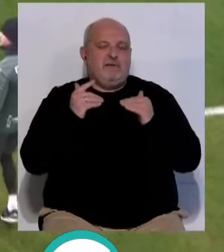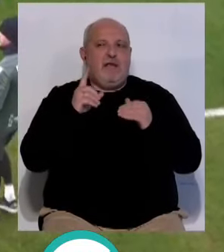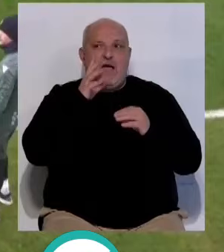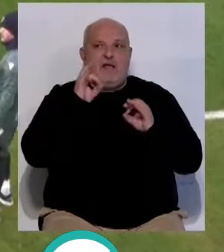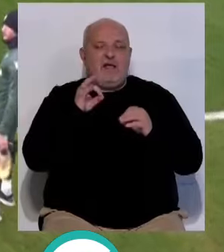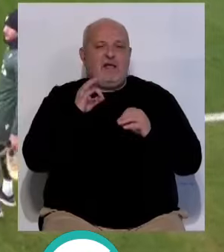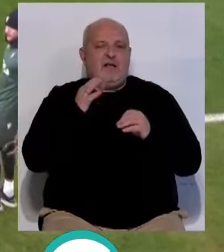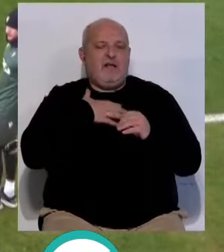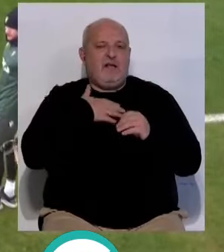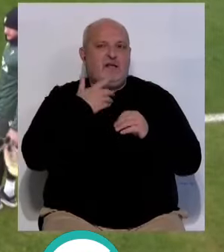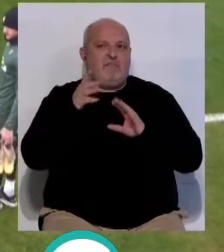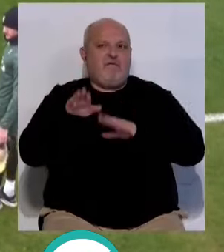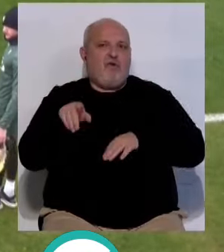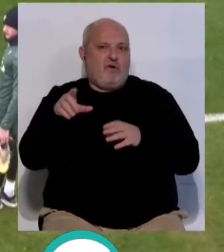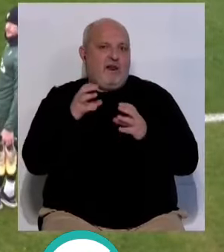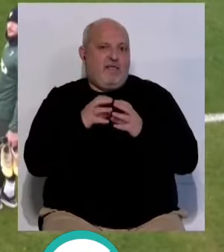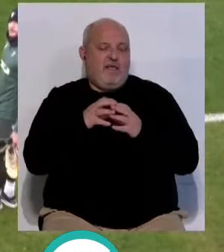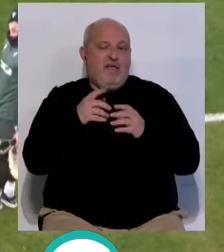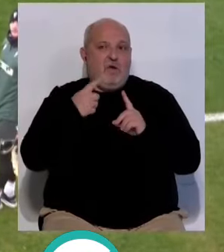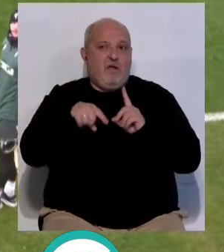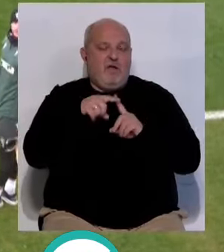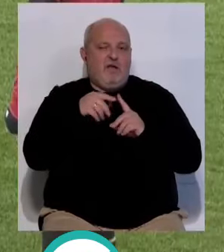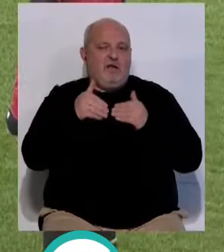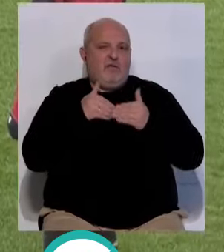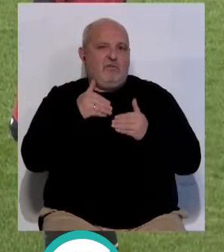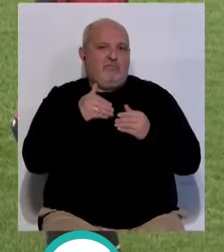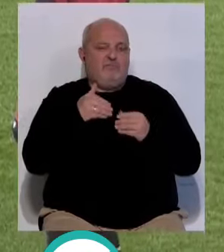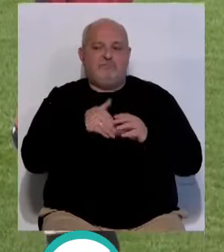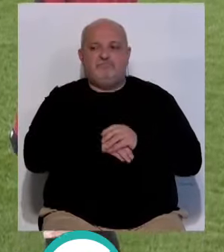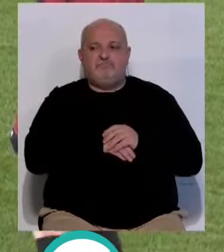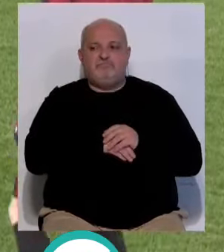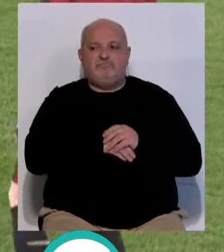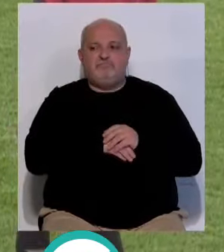gol Vera lo tiene a favor del Granada expensas del partido de vuelta y que es un 2-0 y la diferencia